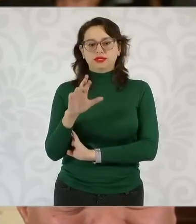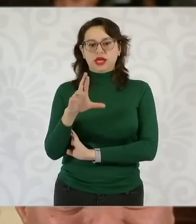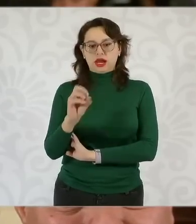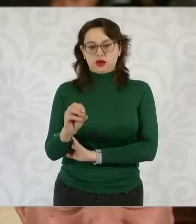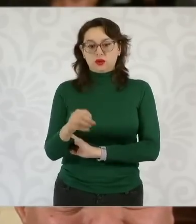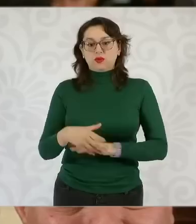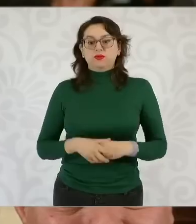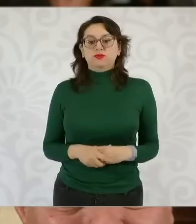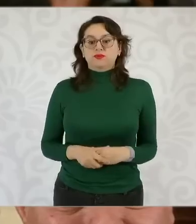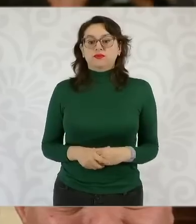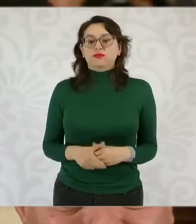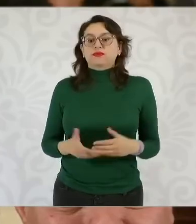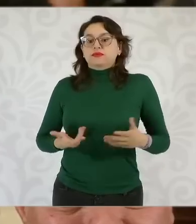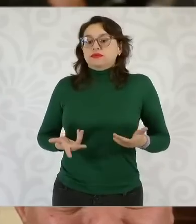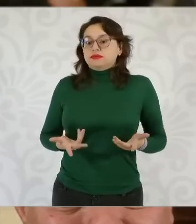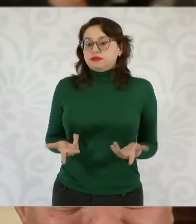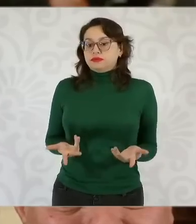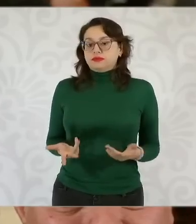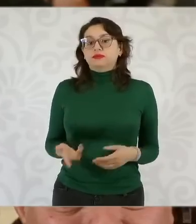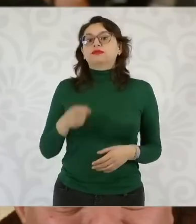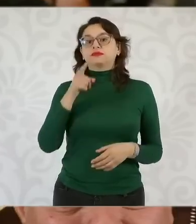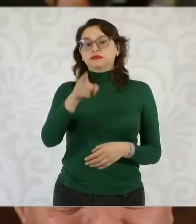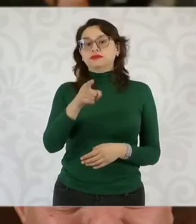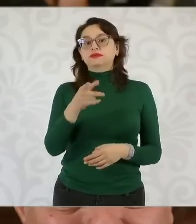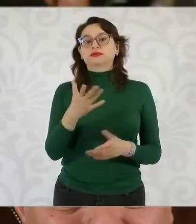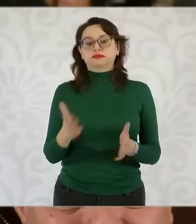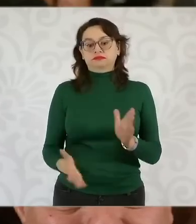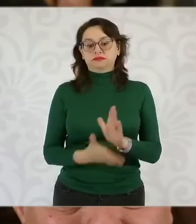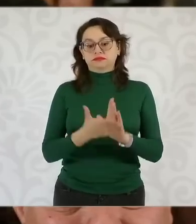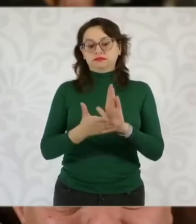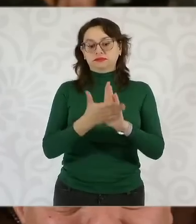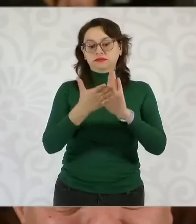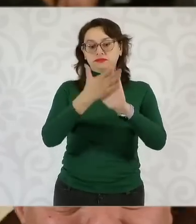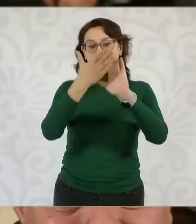se va a construir que ya está ahí que también se va a construir durante el sexenio de la presidenta